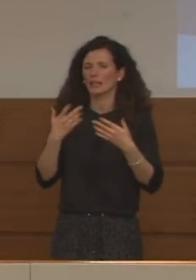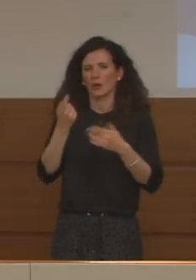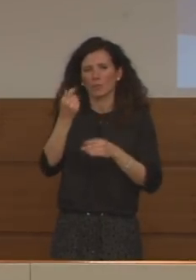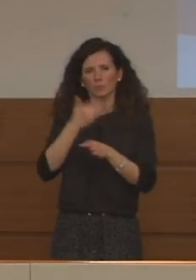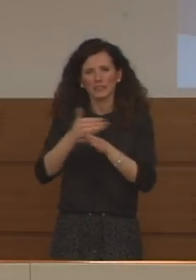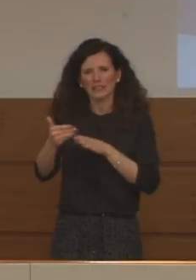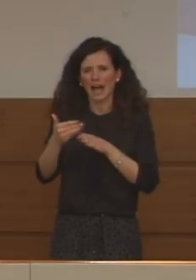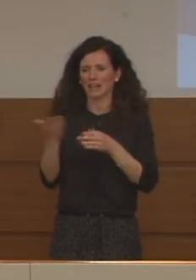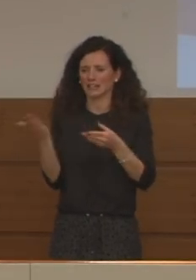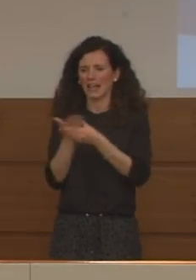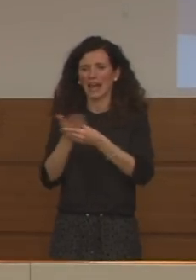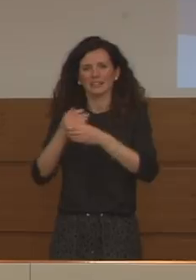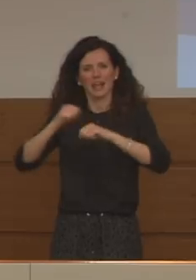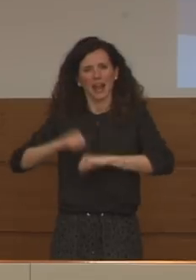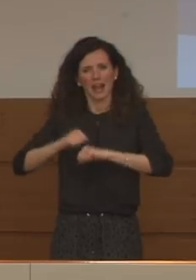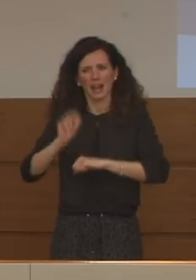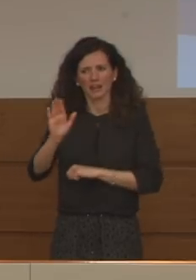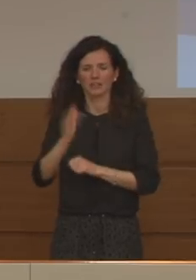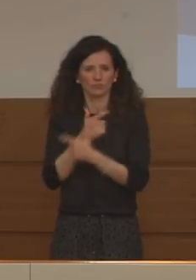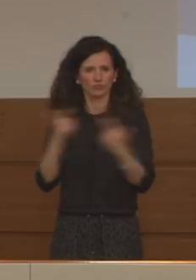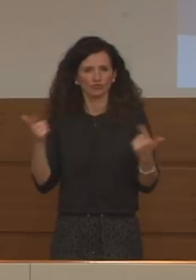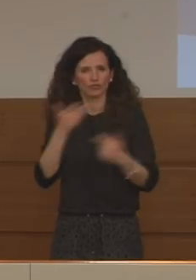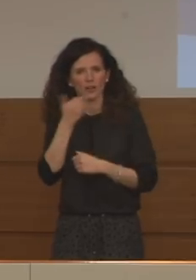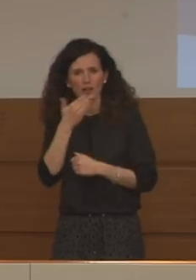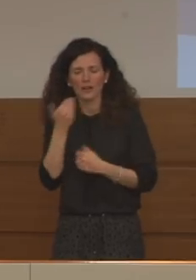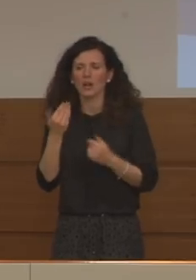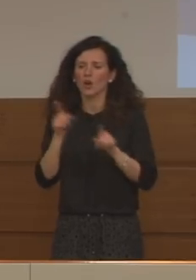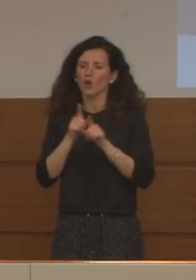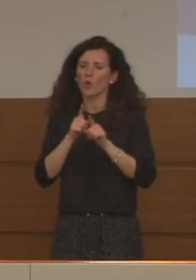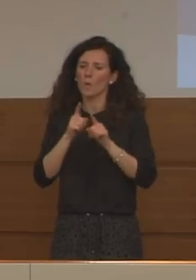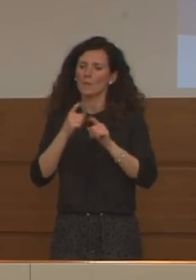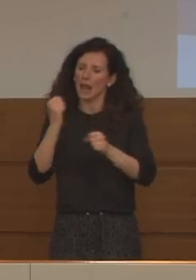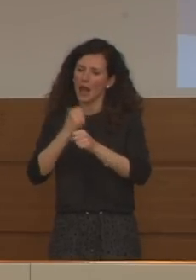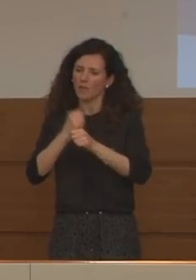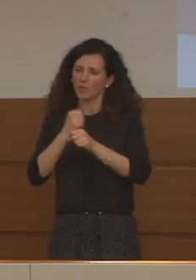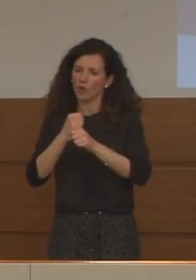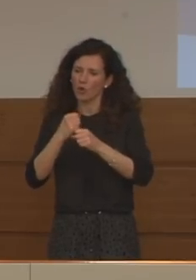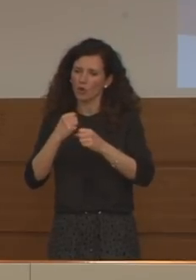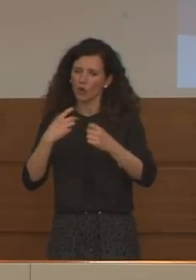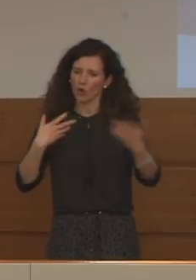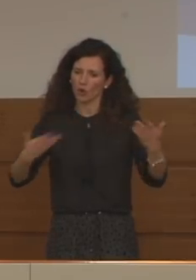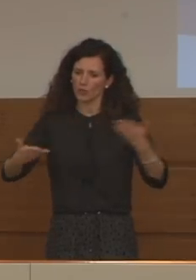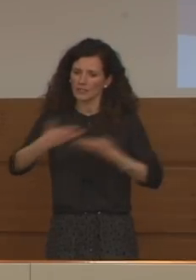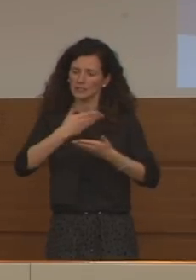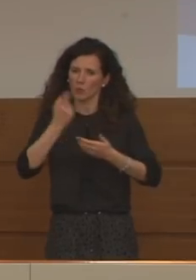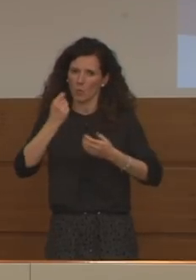cartella clinica, quindi c'è un meccanismo di complessità maggiore nell'acquisizione del dato, ma ci stiamo lavorando.